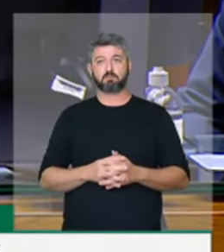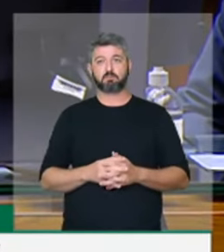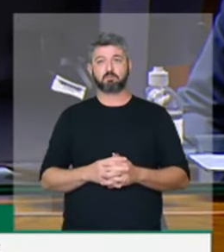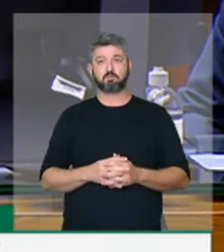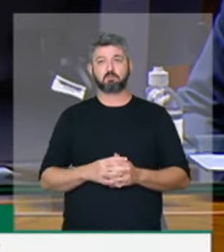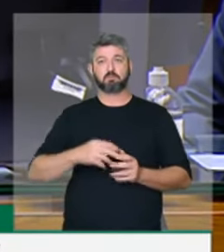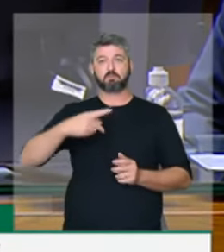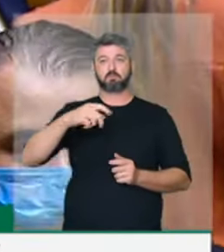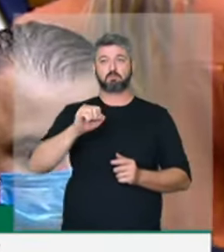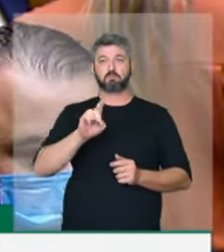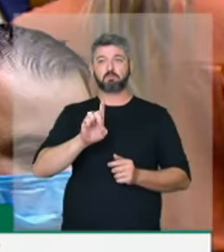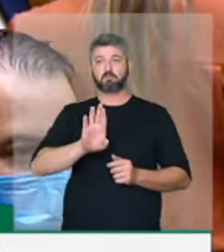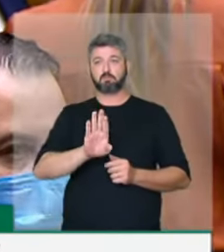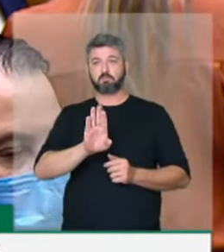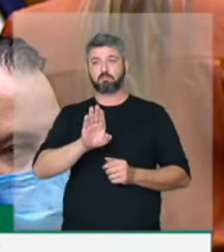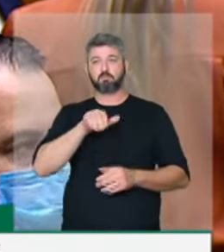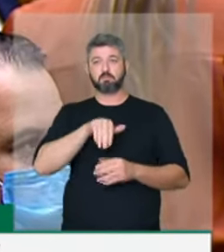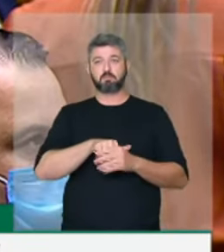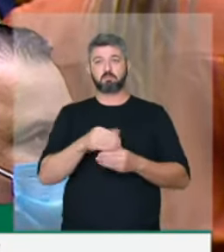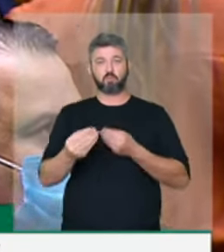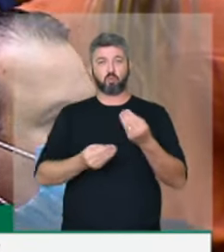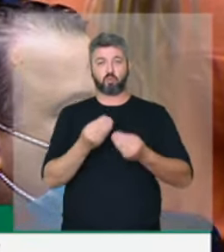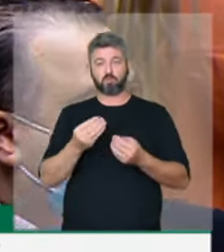DEIXAR O SISTEMA SUS SE ORGANIZAR, AS CIDADES ONDE